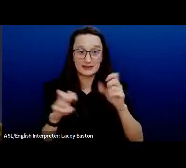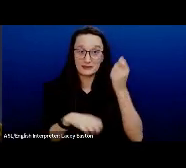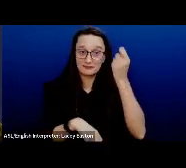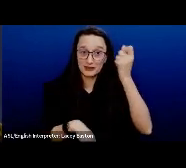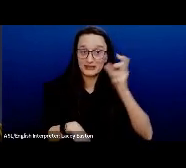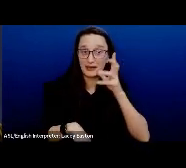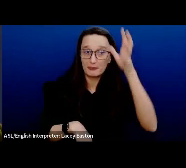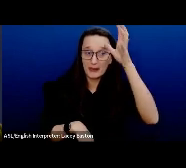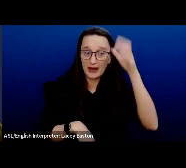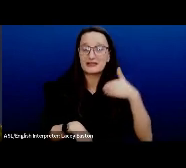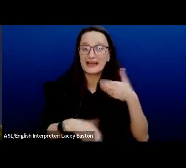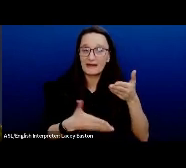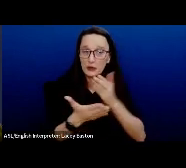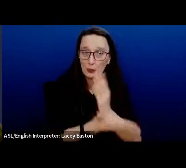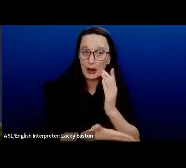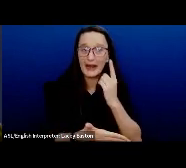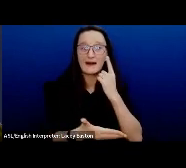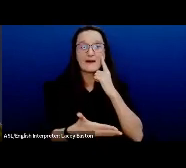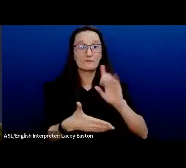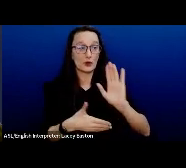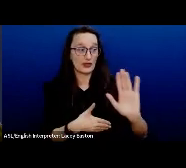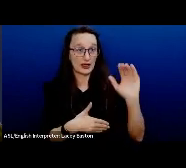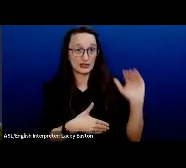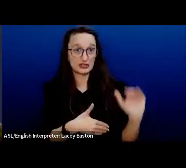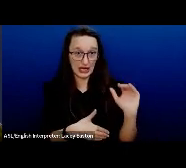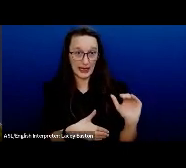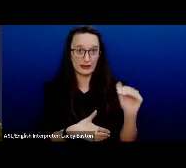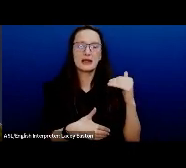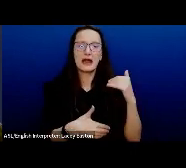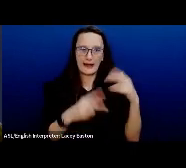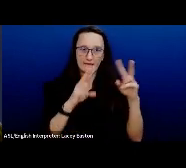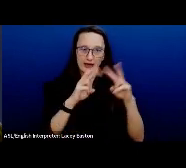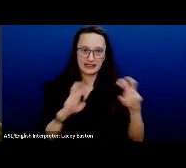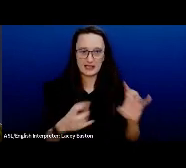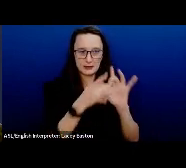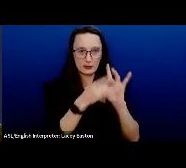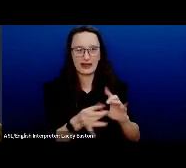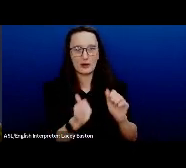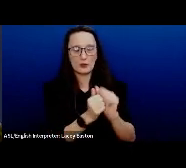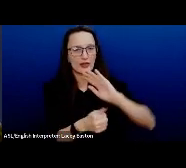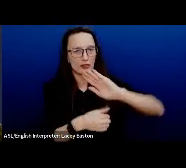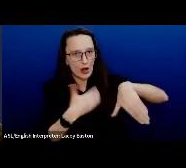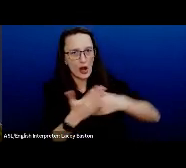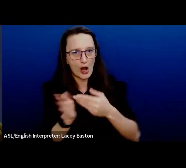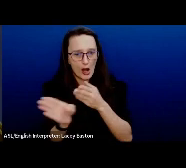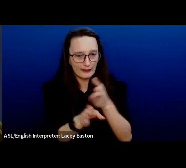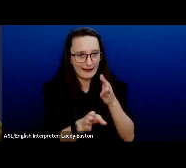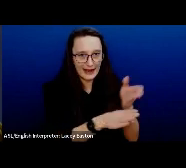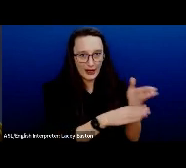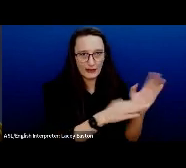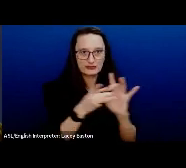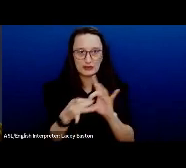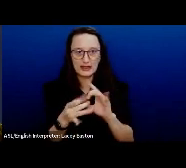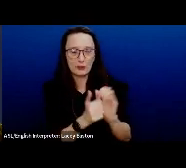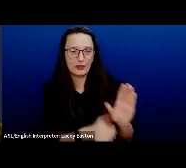sean evaluados en todas las áreas de sospecha de discapacidad.